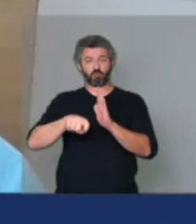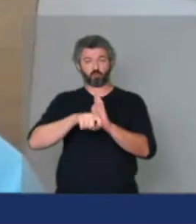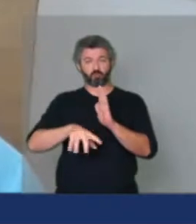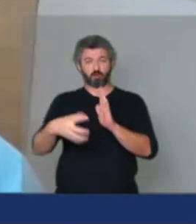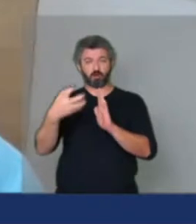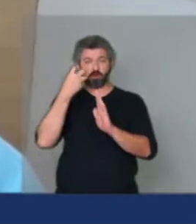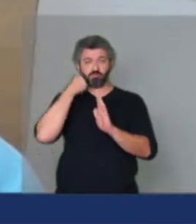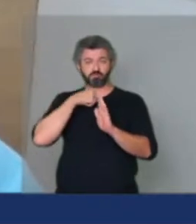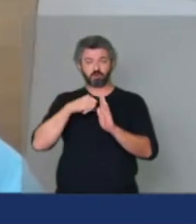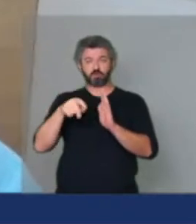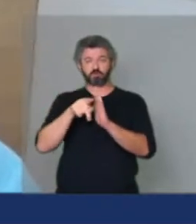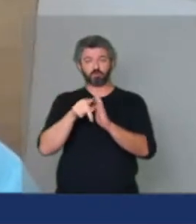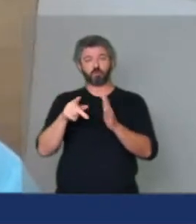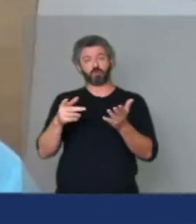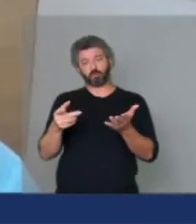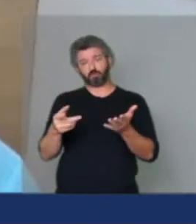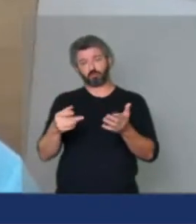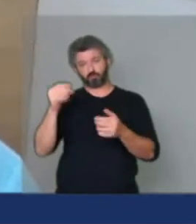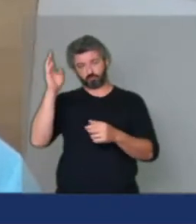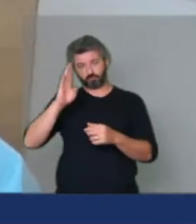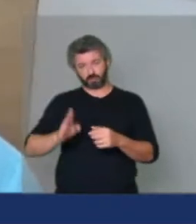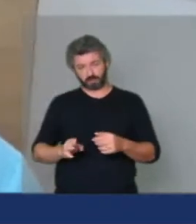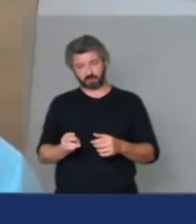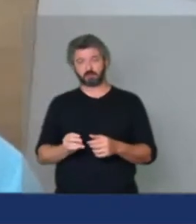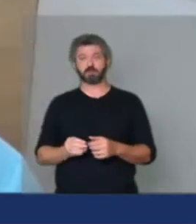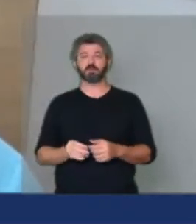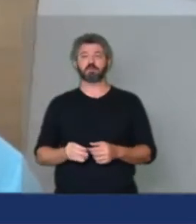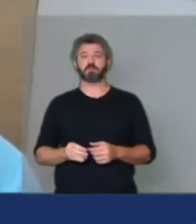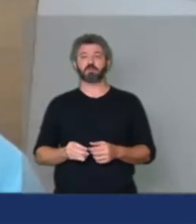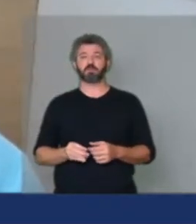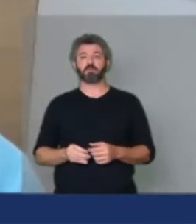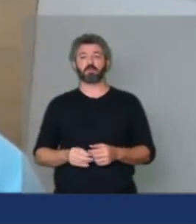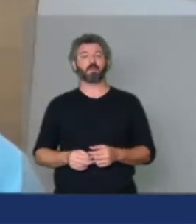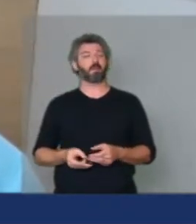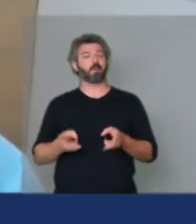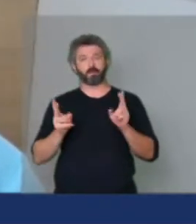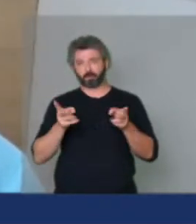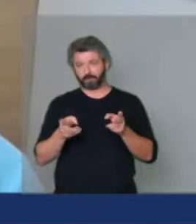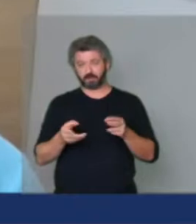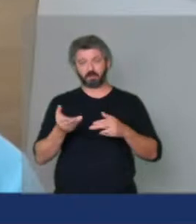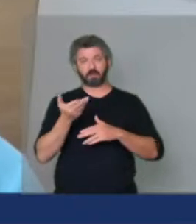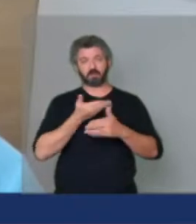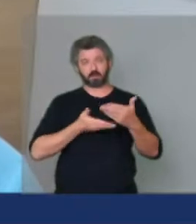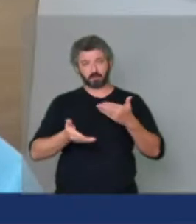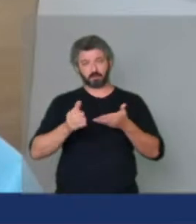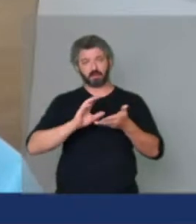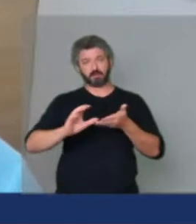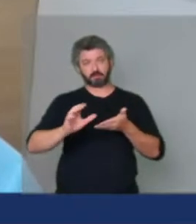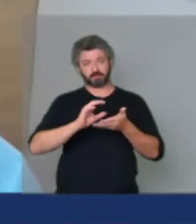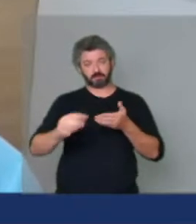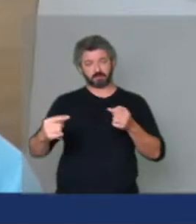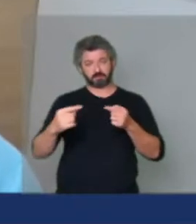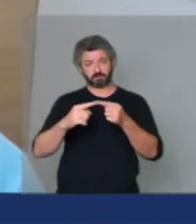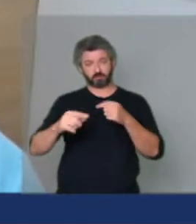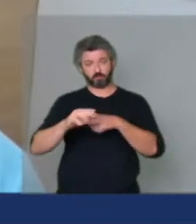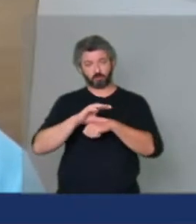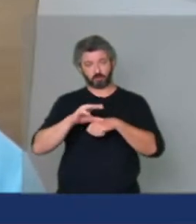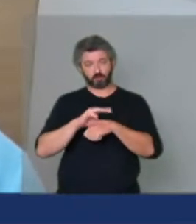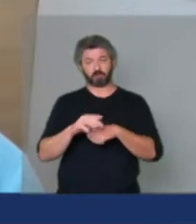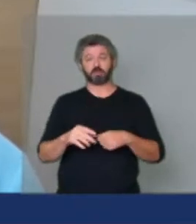NOSSO PAÍS. E MESMO DEPOIS DAS TRANSFERÊNCIAS CONSTITUCIONAIS, ELA AINDA FICA COM CERCA DE 58% DE TUDO O QUE OS BRASILEIROS E BRASILEIRAS PAGAM DE TRIBUTOS